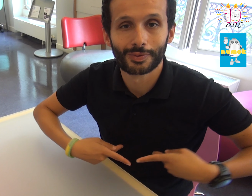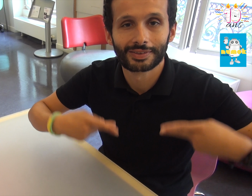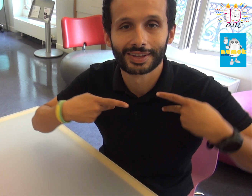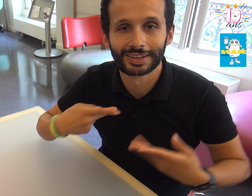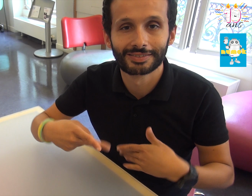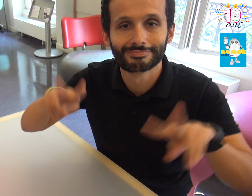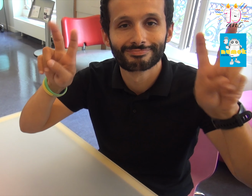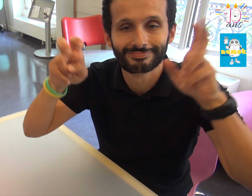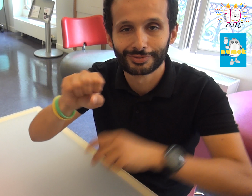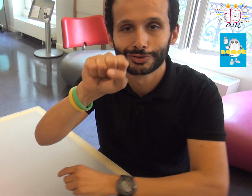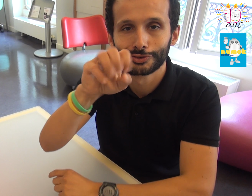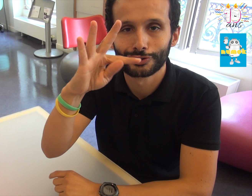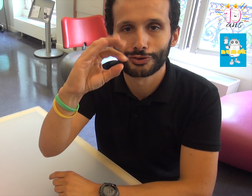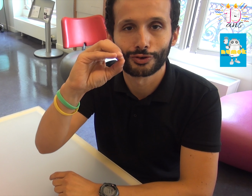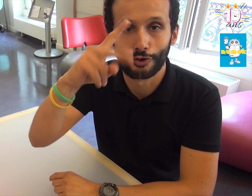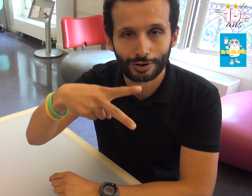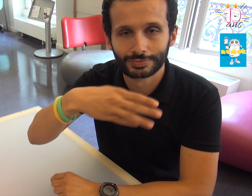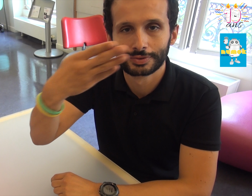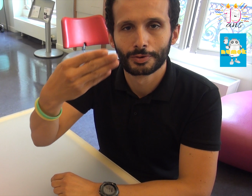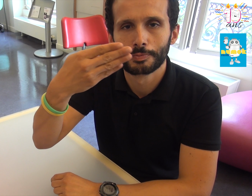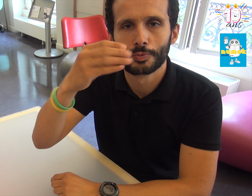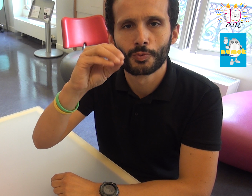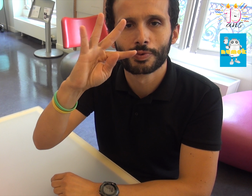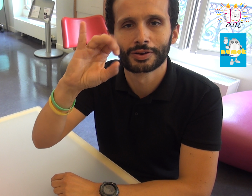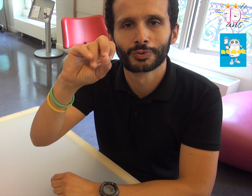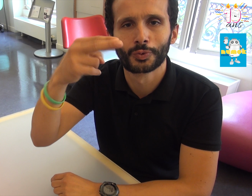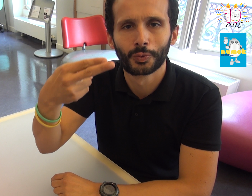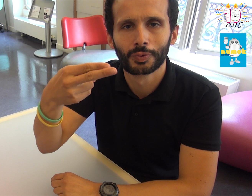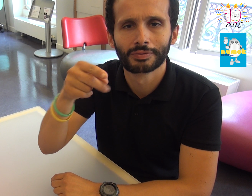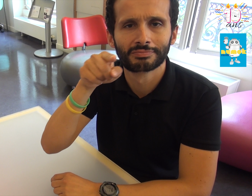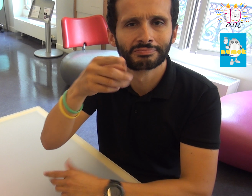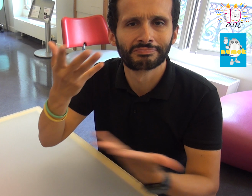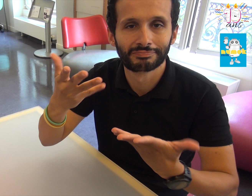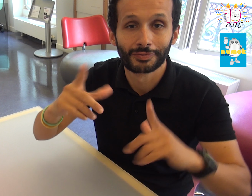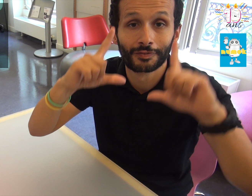Atelier "Stop Motion", qu'est ce que c'est